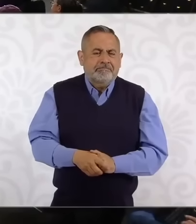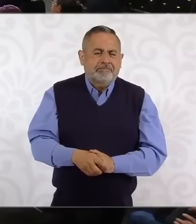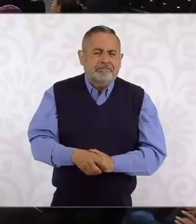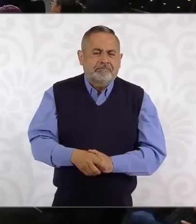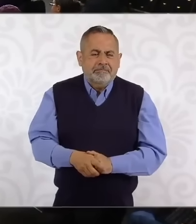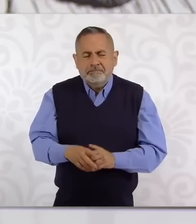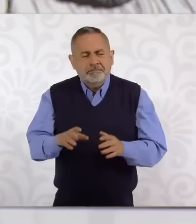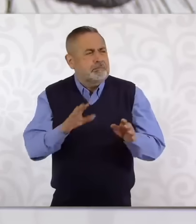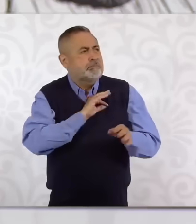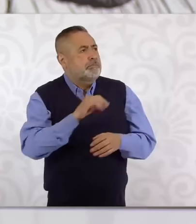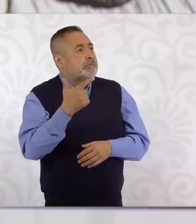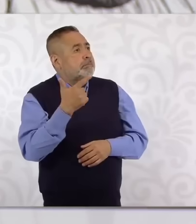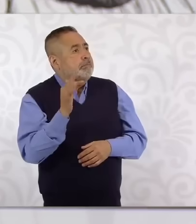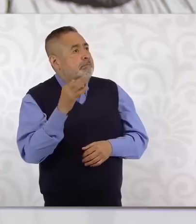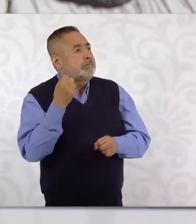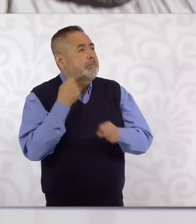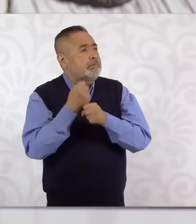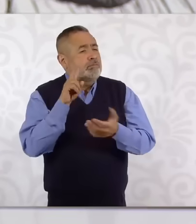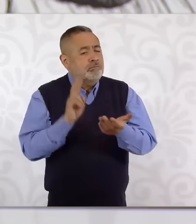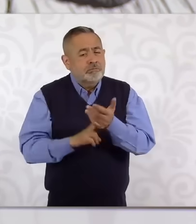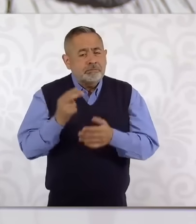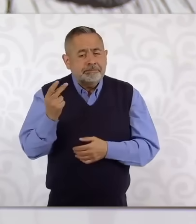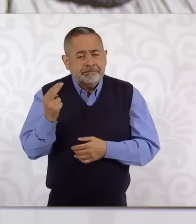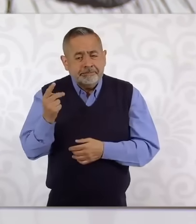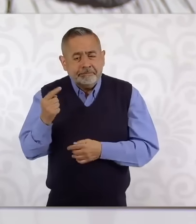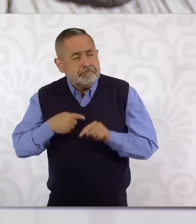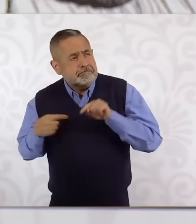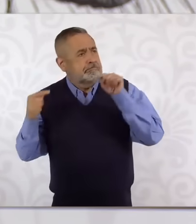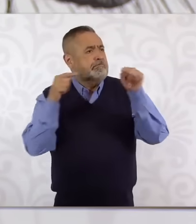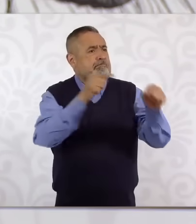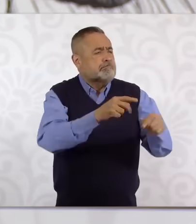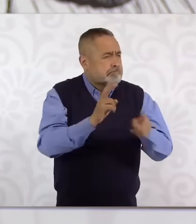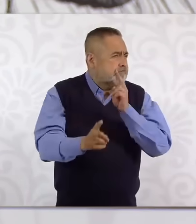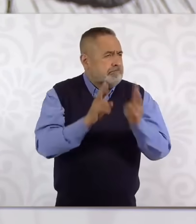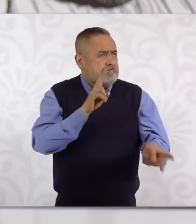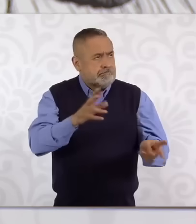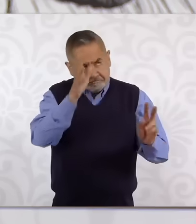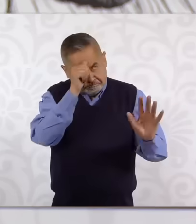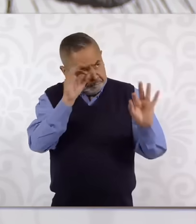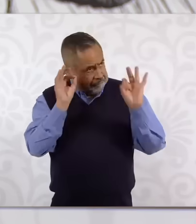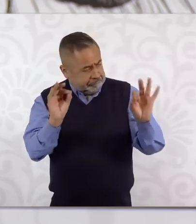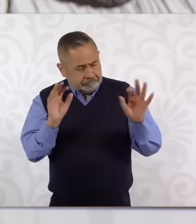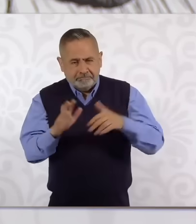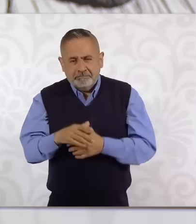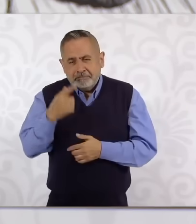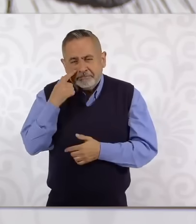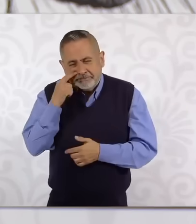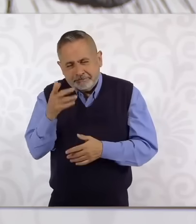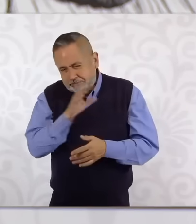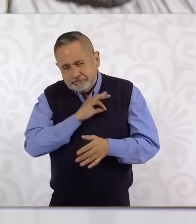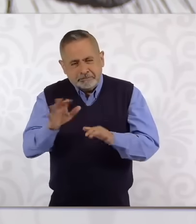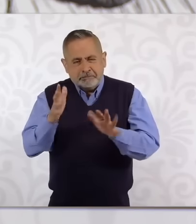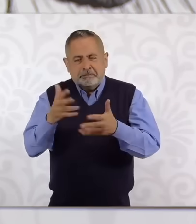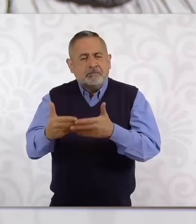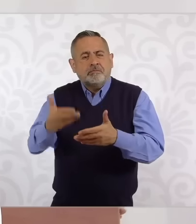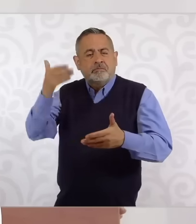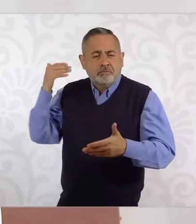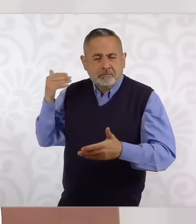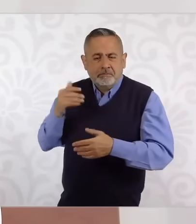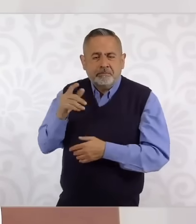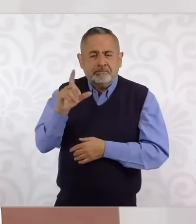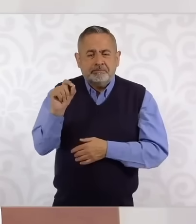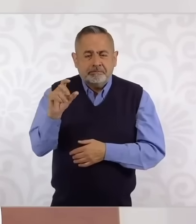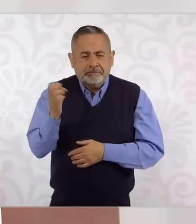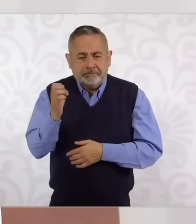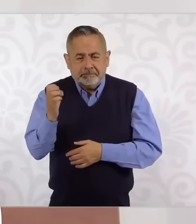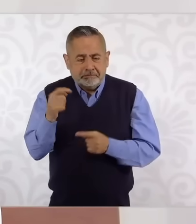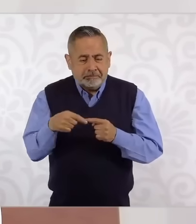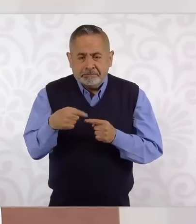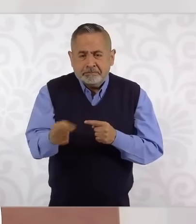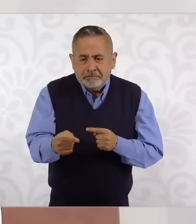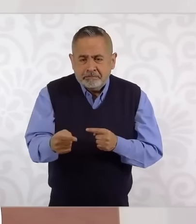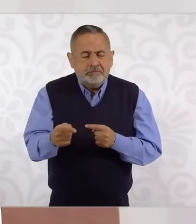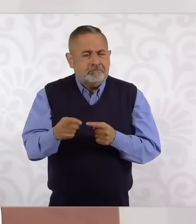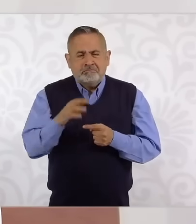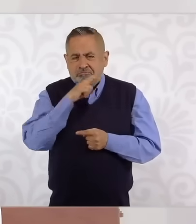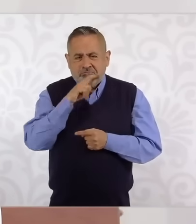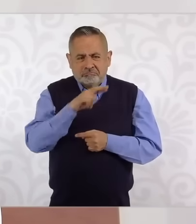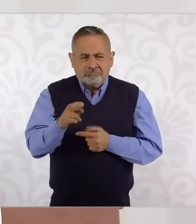7 de febrero del 25 del 25, o sea, casi casi 20 de enero entró él, ¿no? 5 de febrero ya